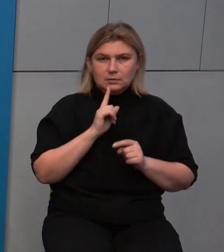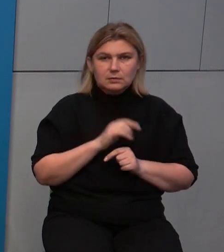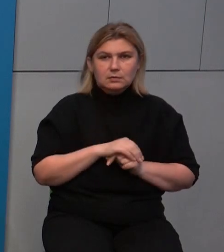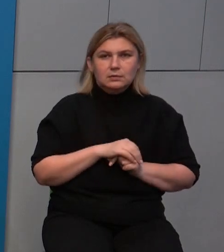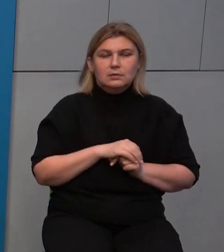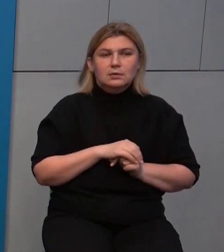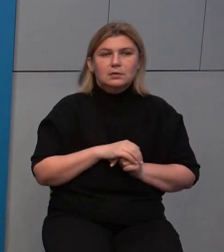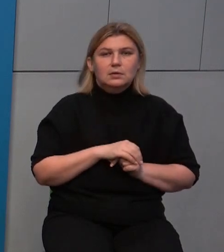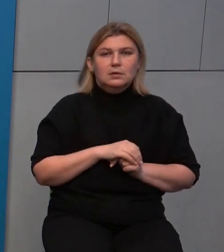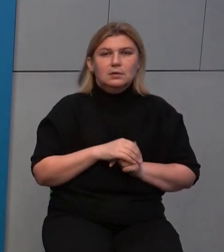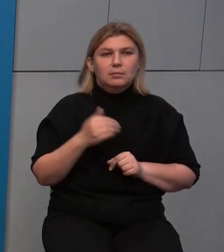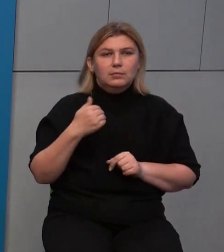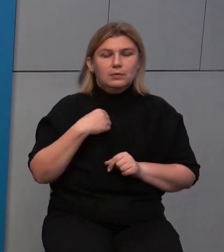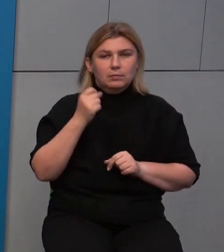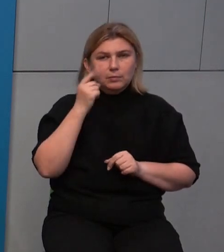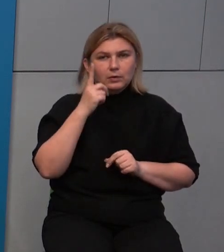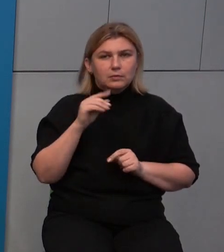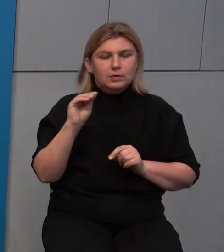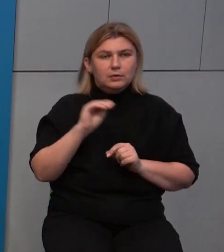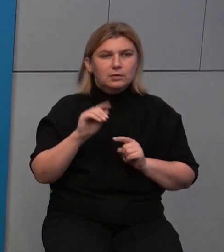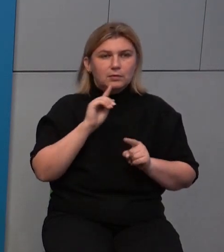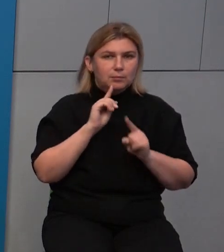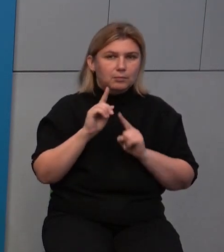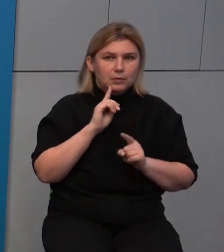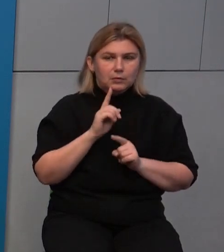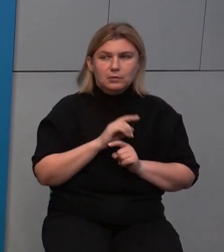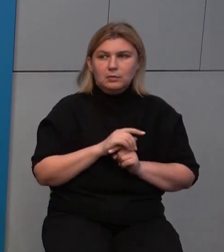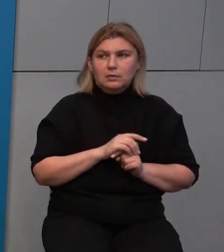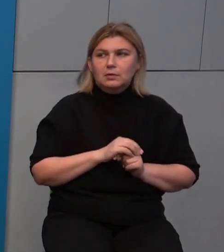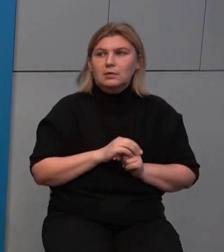ale był taki pomysł, żebyśmy jeszcze o tym porozmawiały, jak to wygląda.